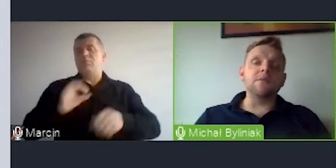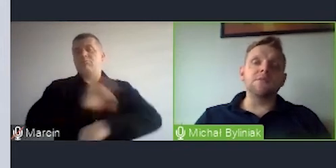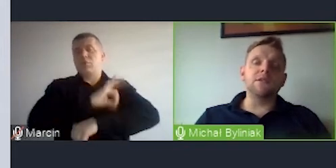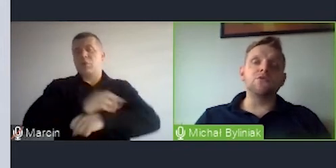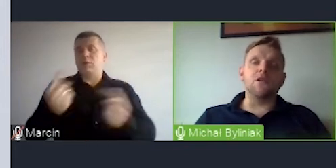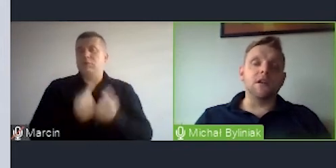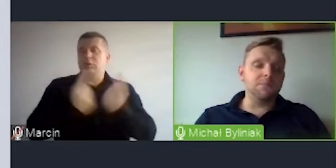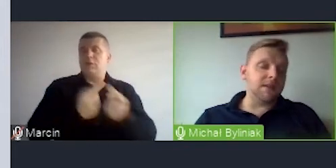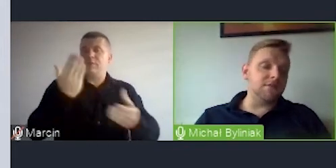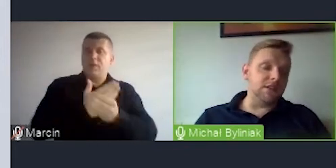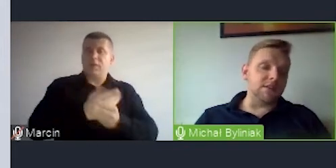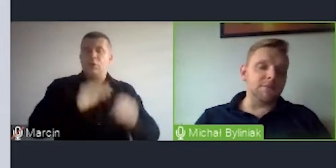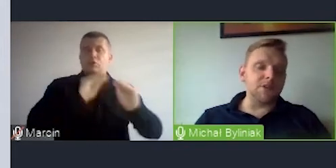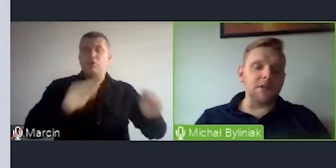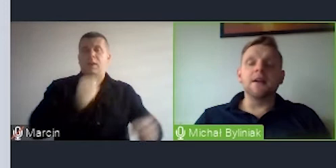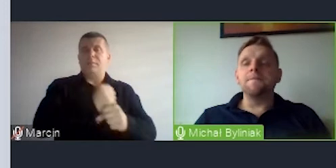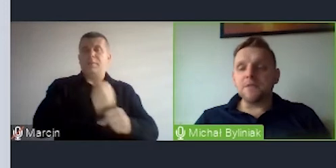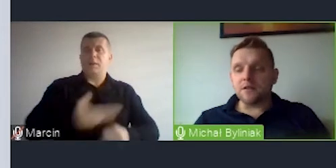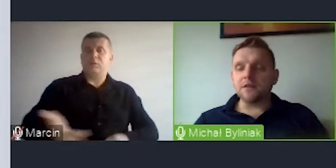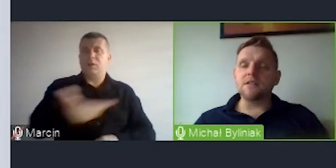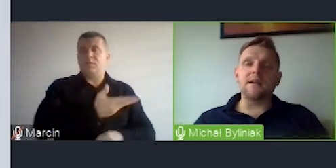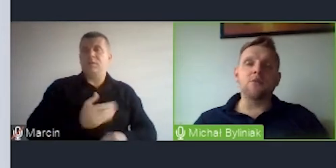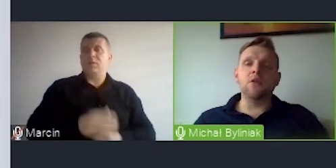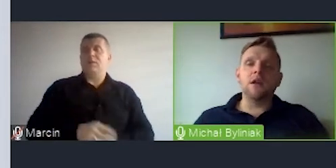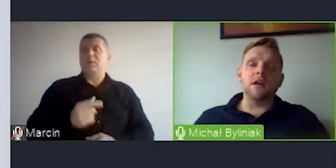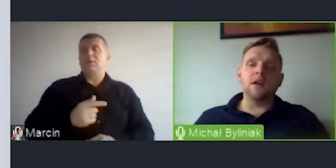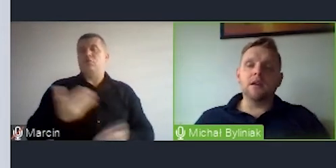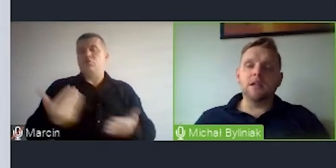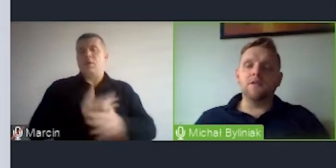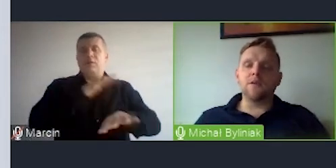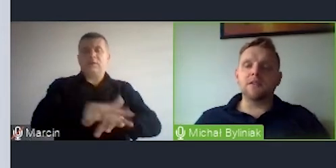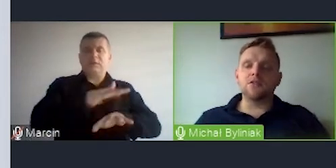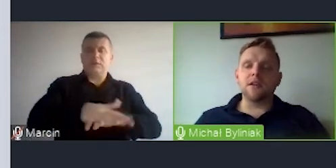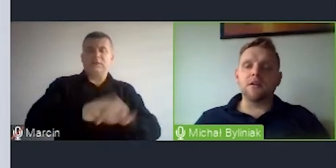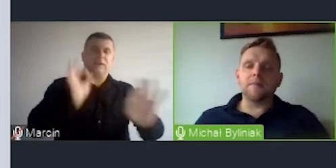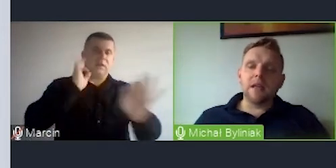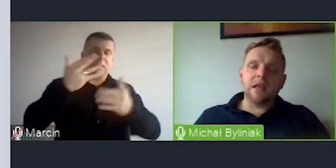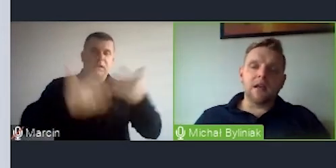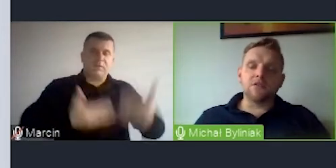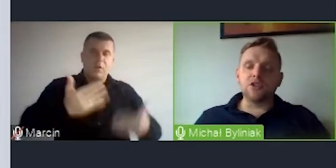Tam gdzie będą szkoleni pracownicy, na przykład z nowego systemu informatycznego